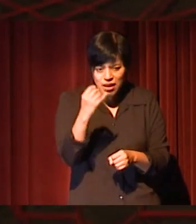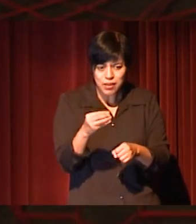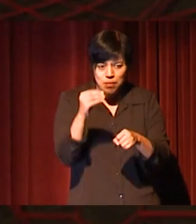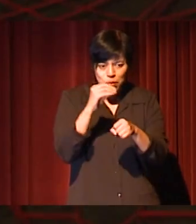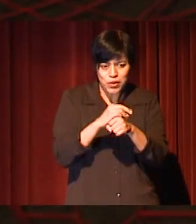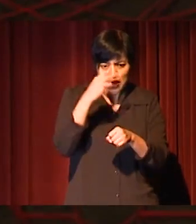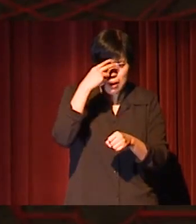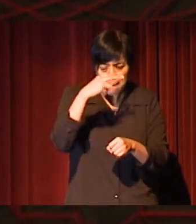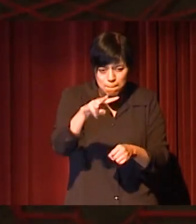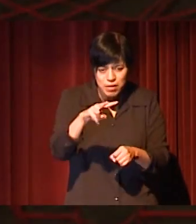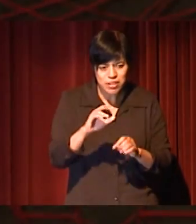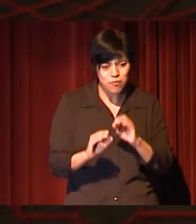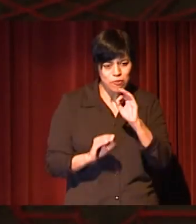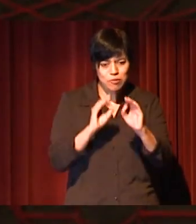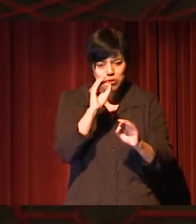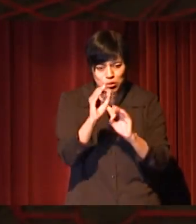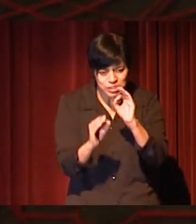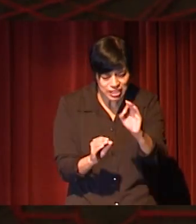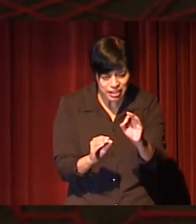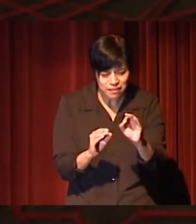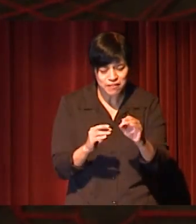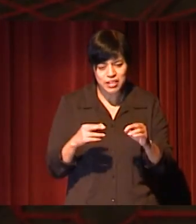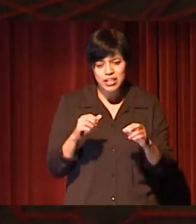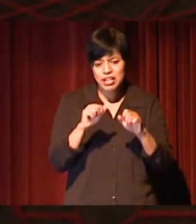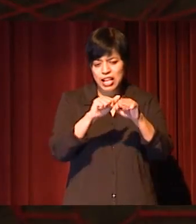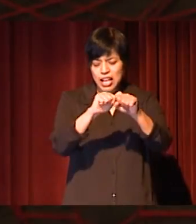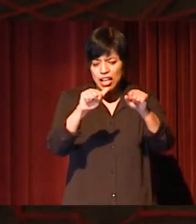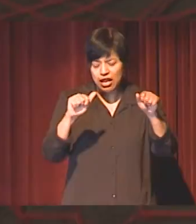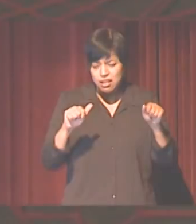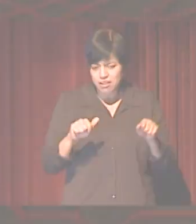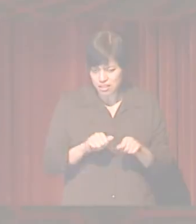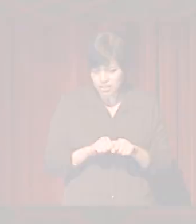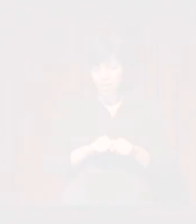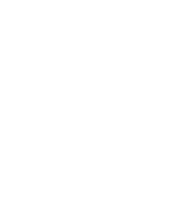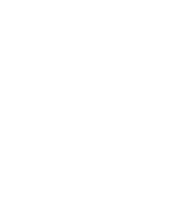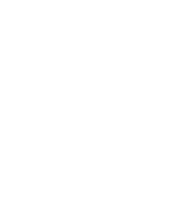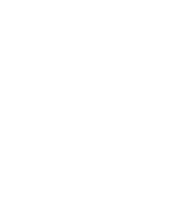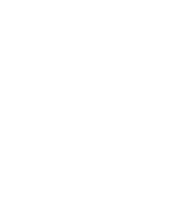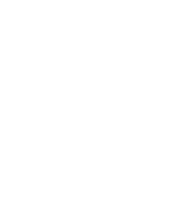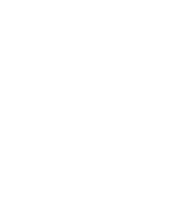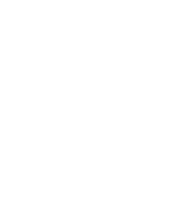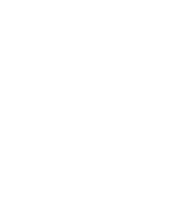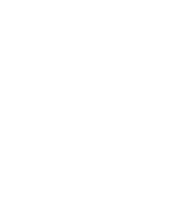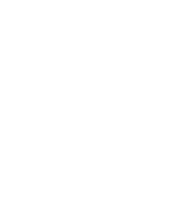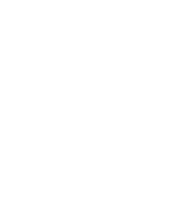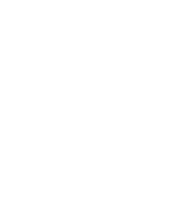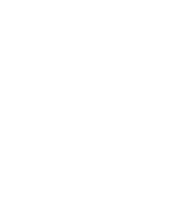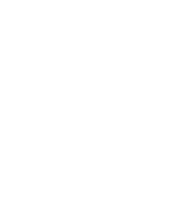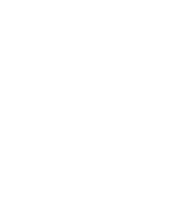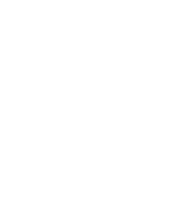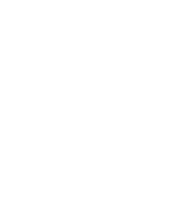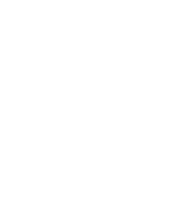servir en el aula es nuestro privilegio. Muchas gracias. (Aplausos)